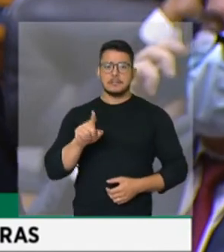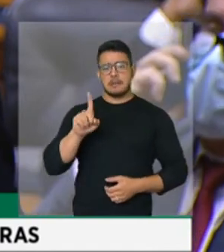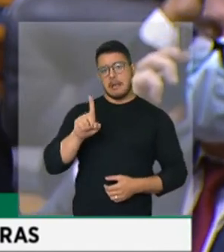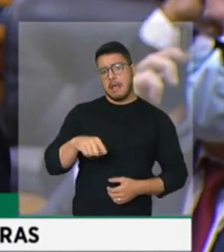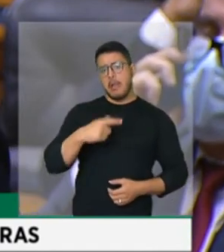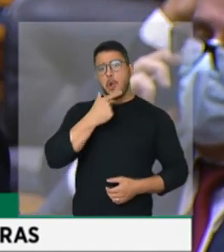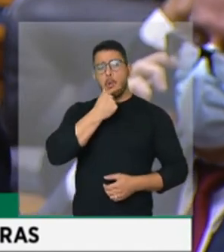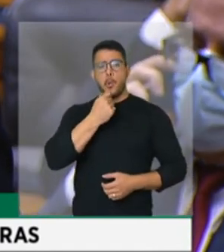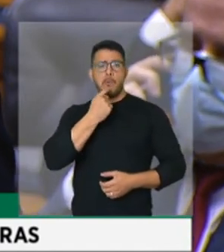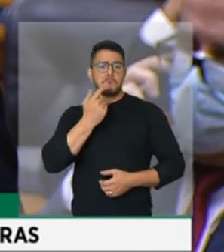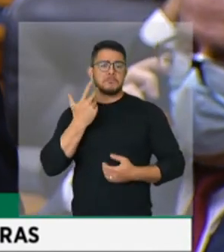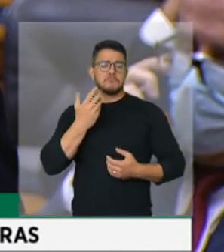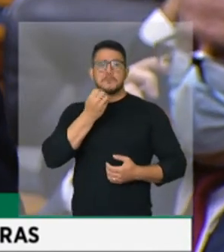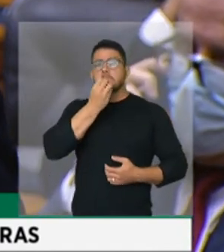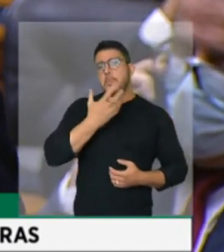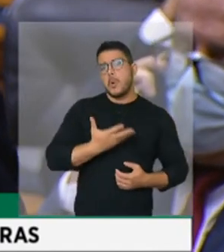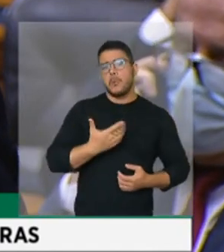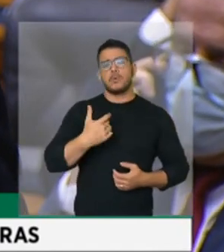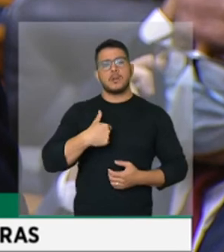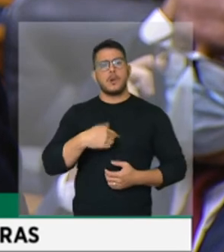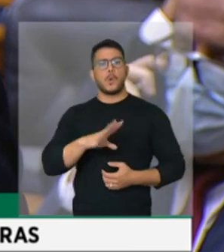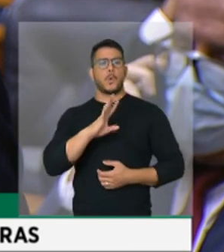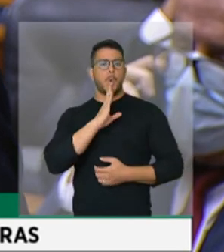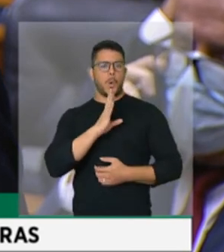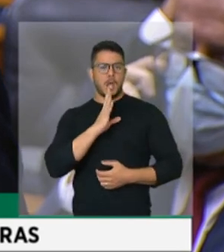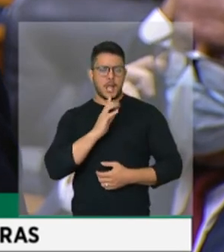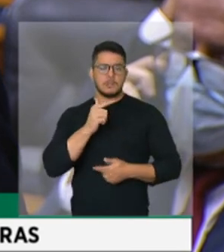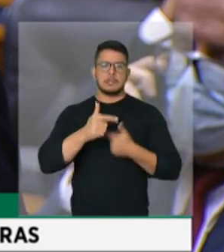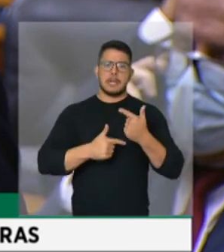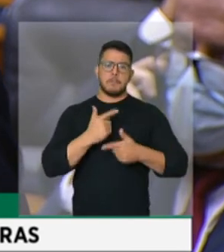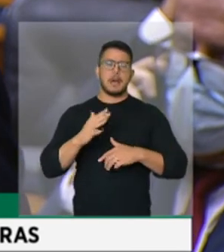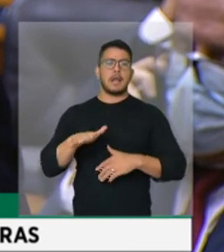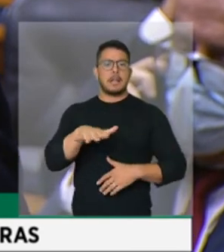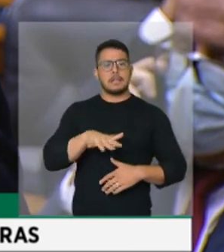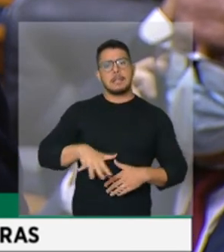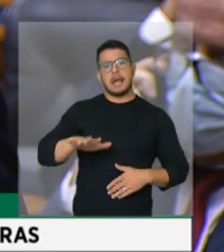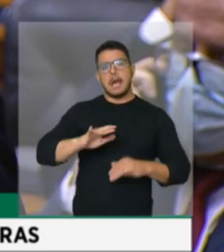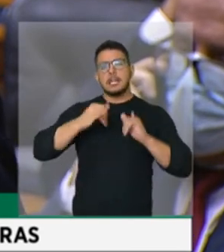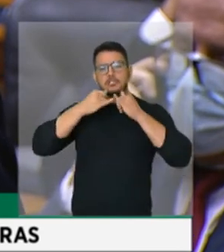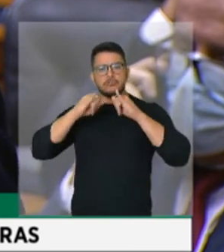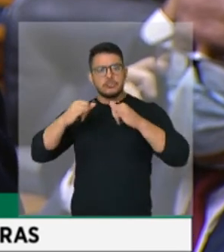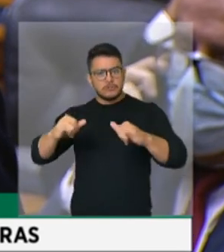HOMEM DE BEM UM DOS MAIORES EMPRESÁRIOS DO BRASIL. ELE É EMPRESÁRIO DO SETOR, VOU NEGAR QUE TEM INTERESSE COMO